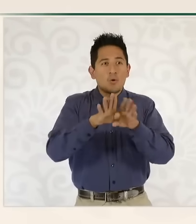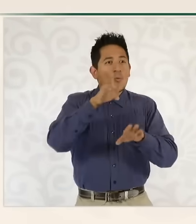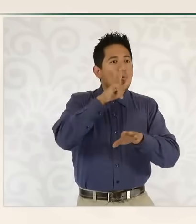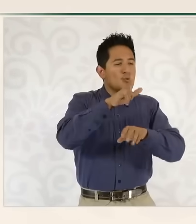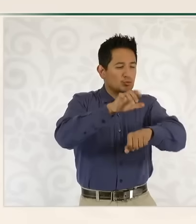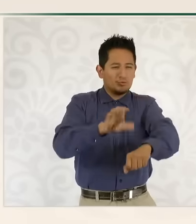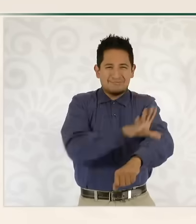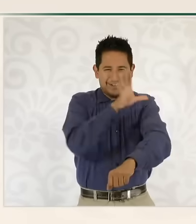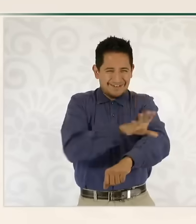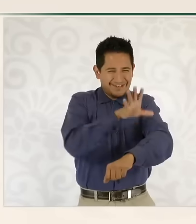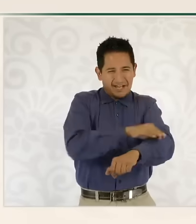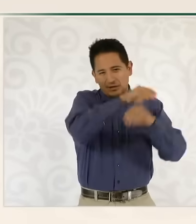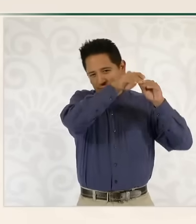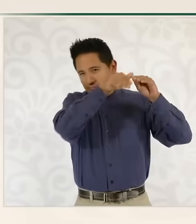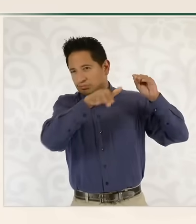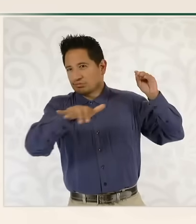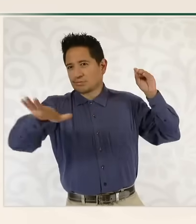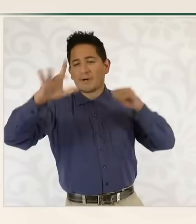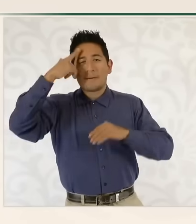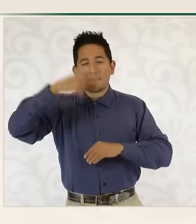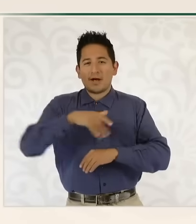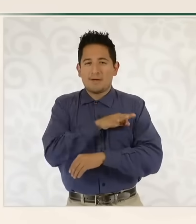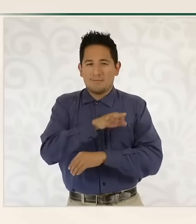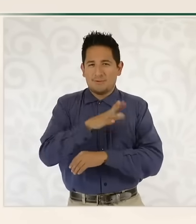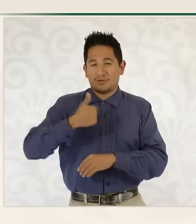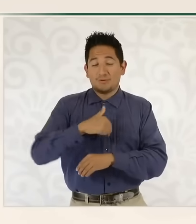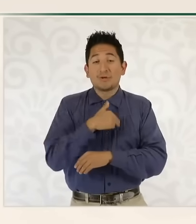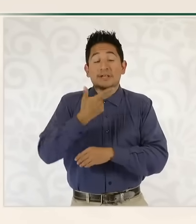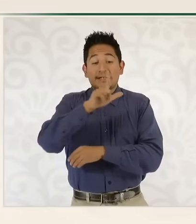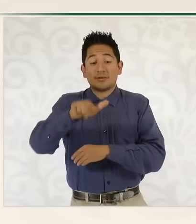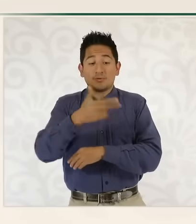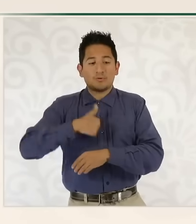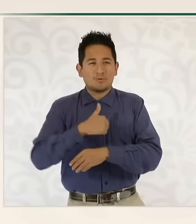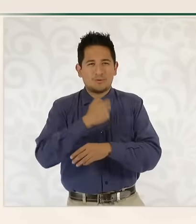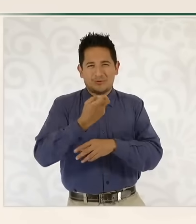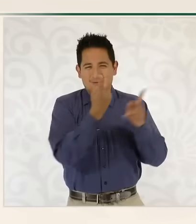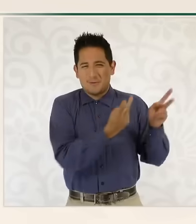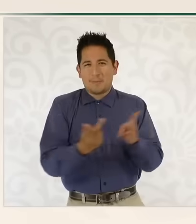de distribución que van muy ligados a los planes de justicia energética y a los planes de justicia